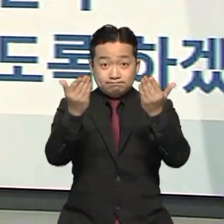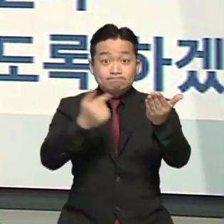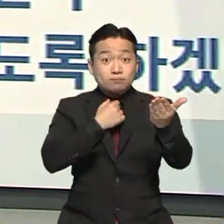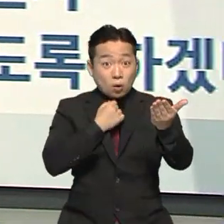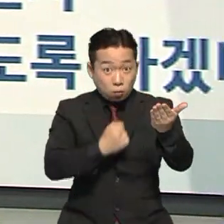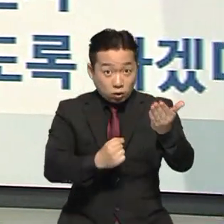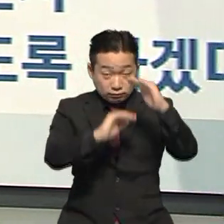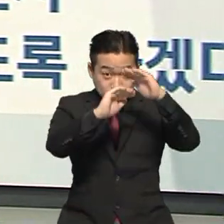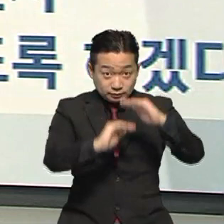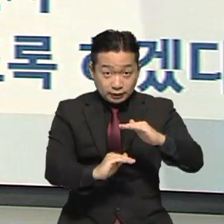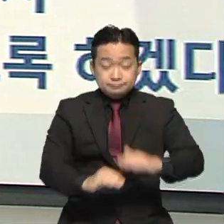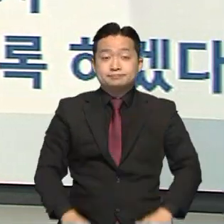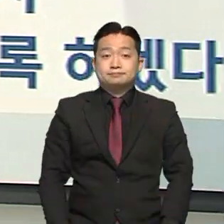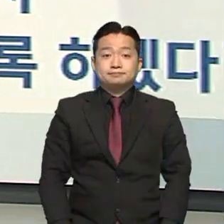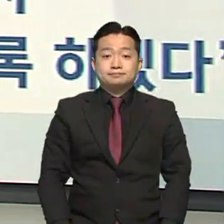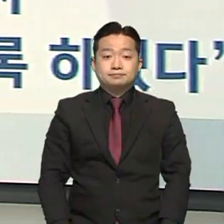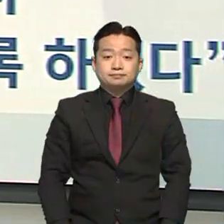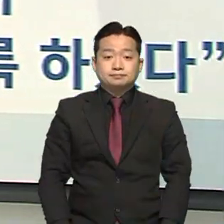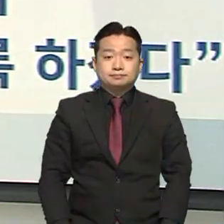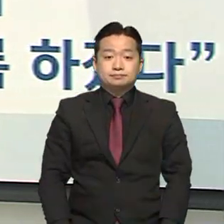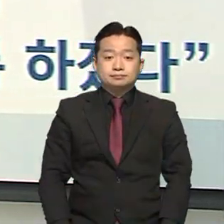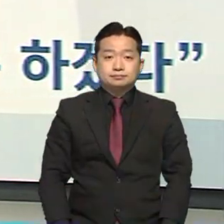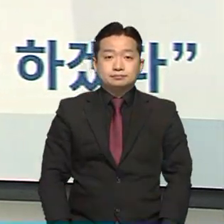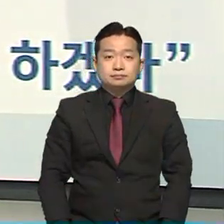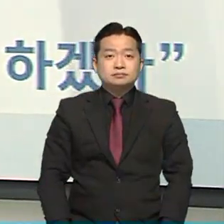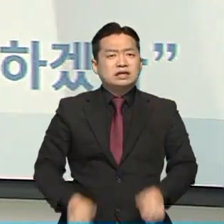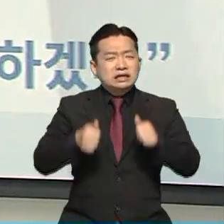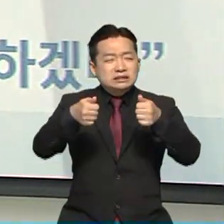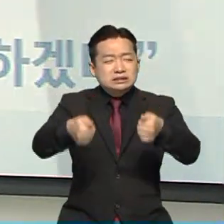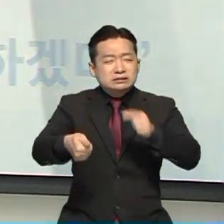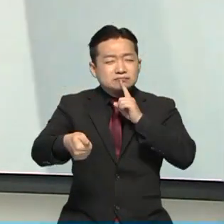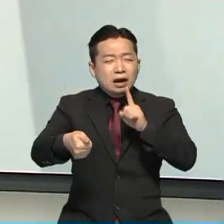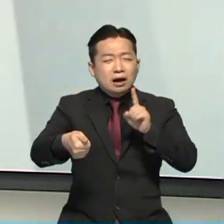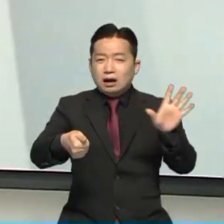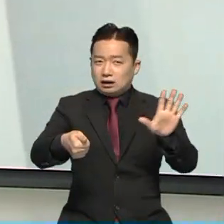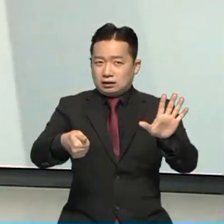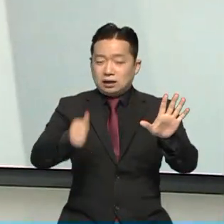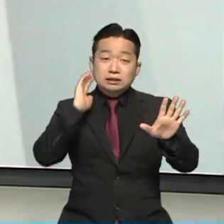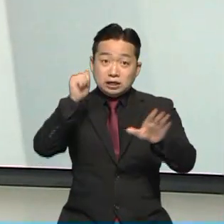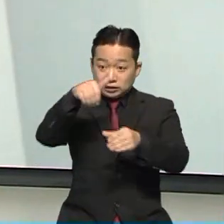메시지를 냈거든요. 그러니까 단순히 인사를 넘어서서 이번